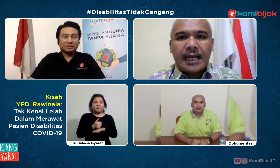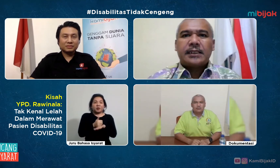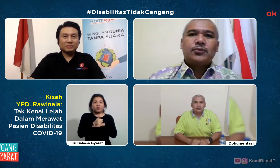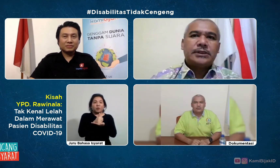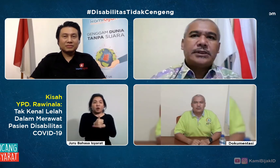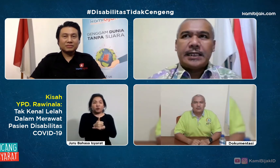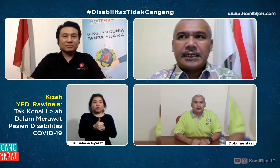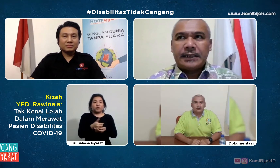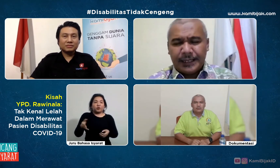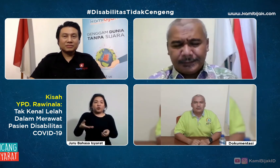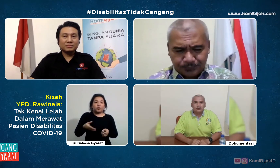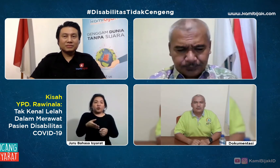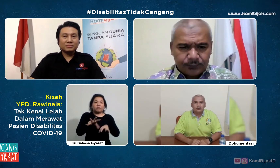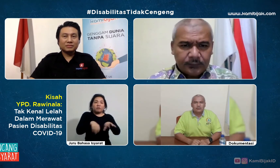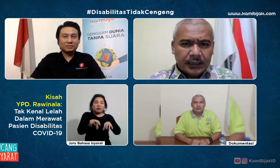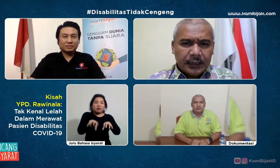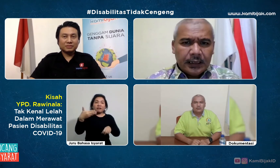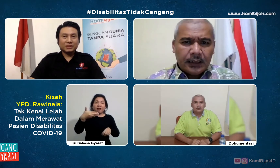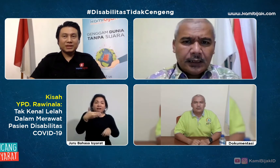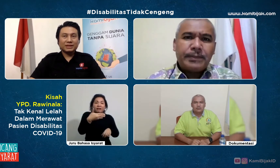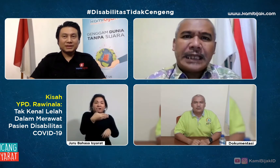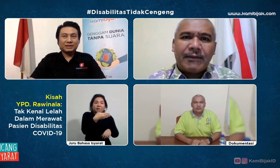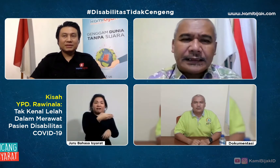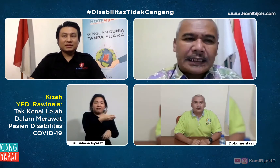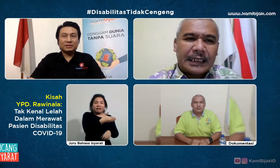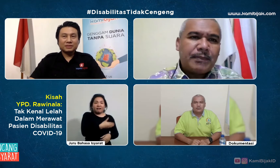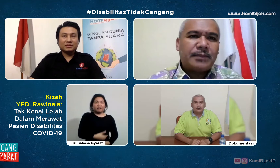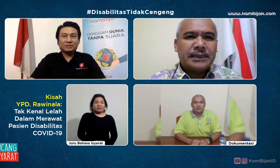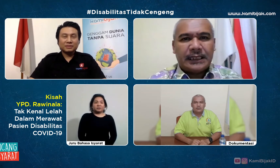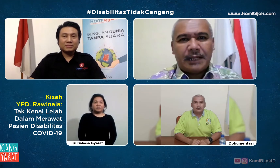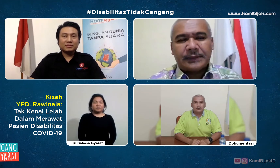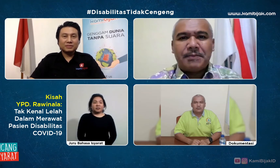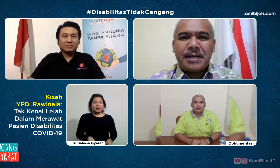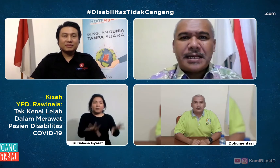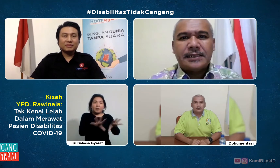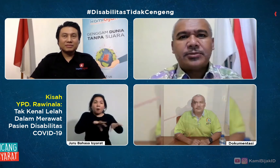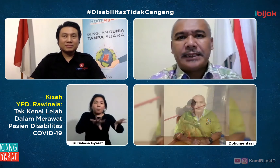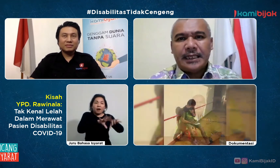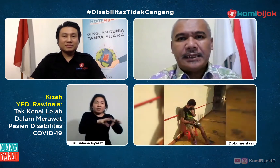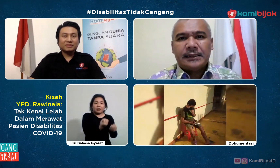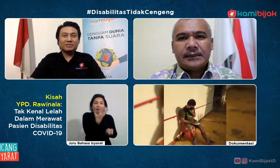kemudian ada merawat tanaman menyiram tanaman dan sebagainya jadi